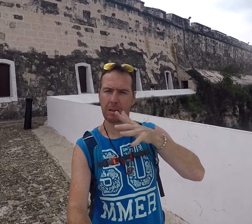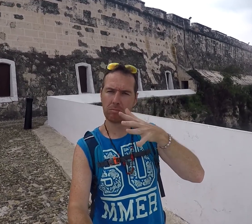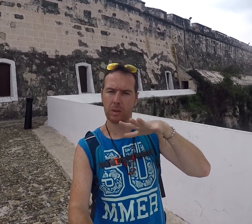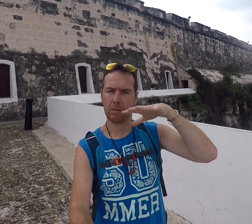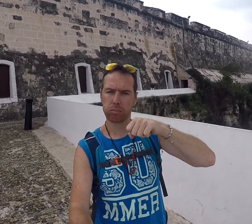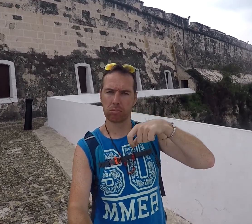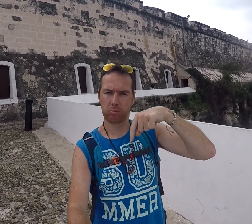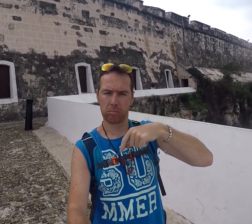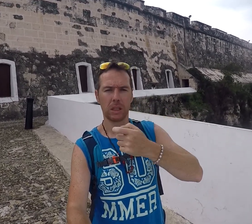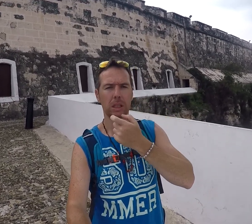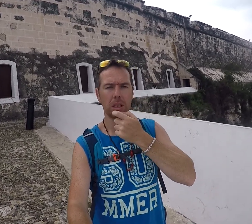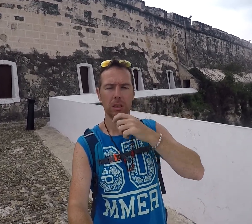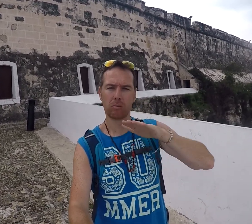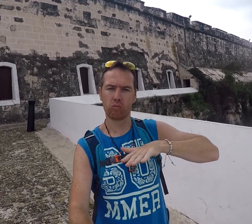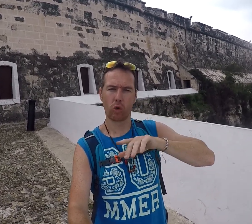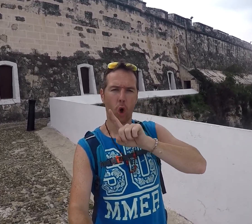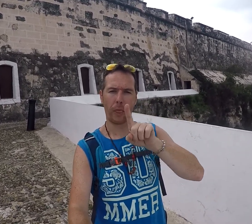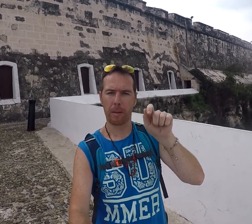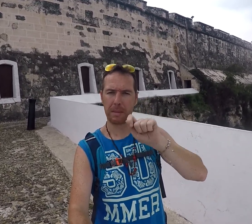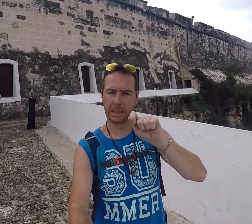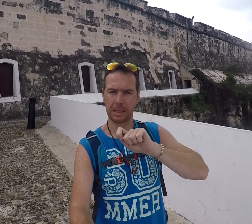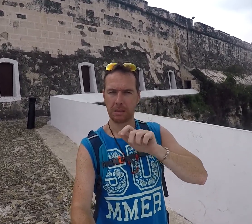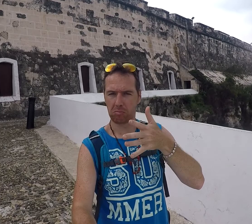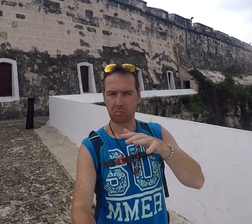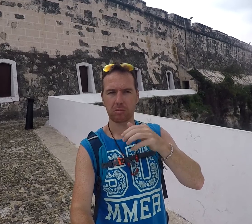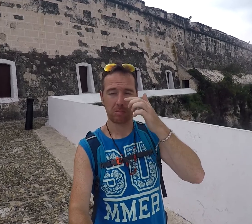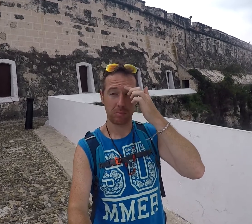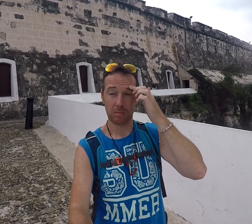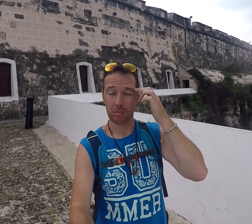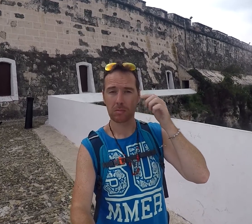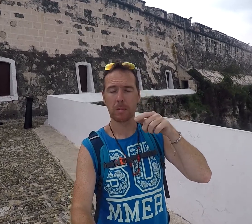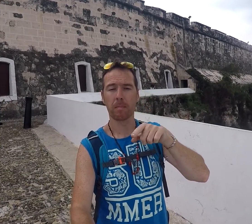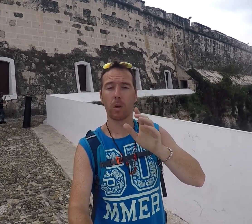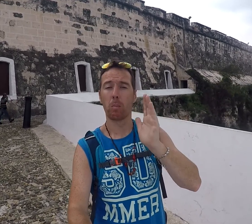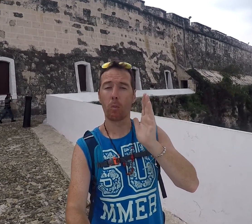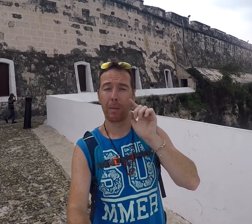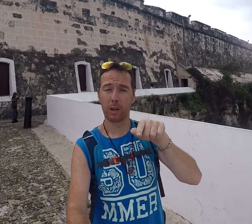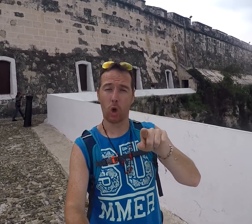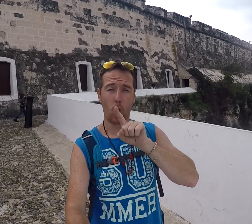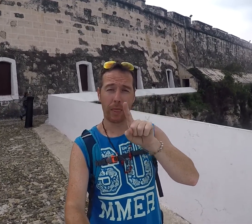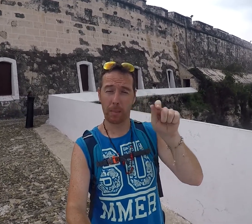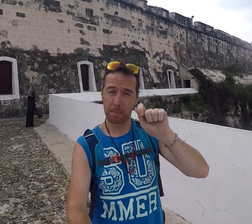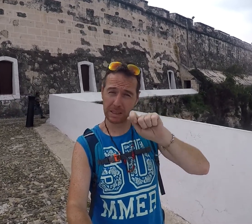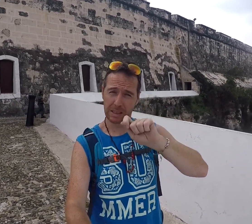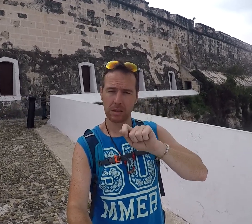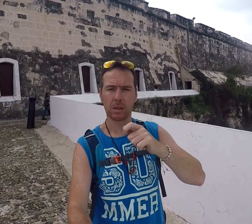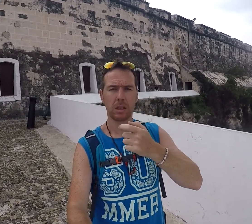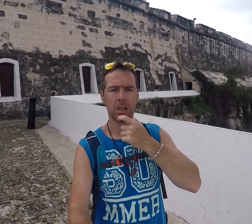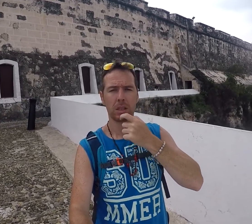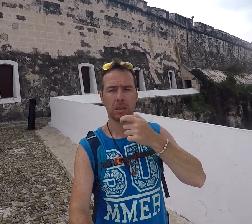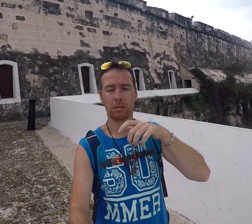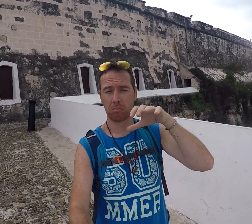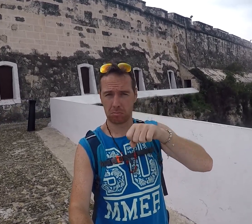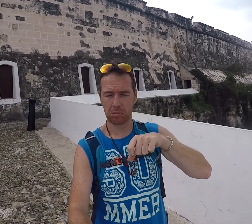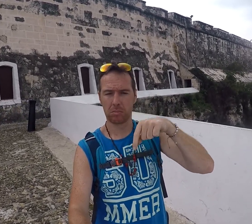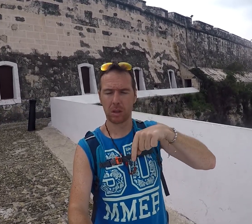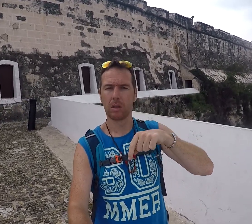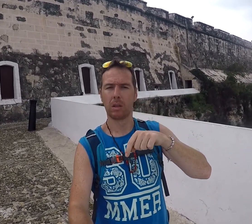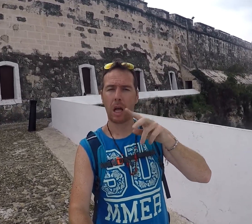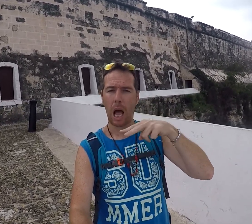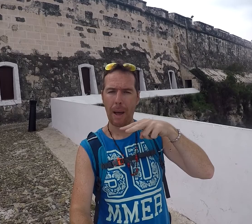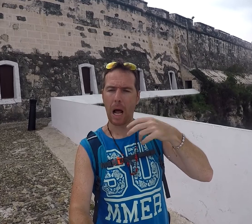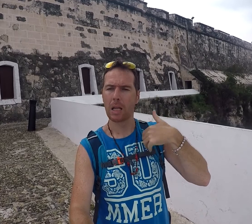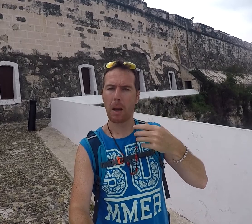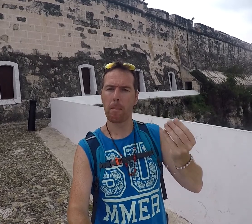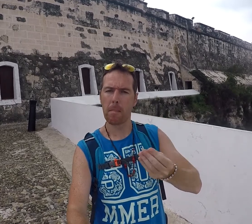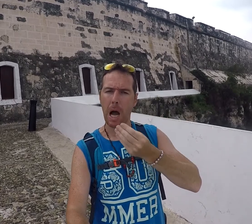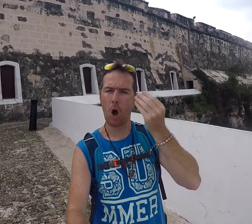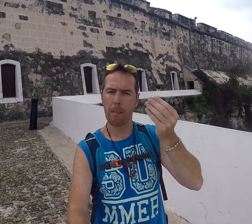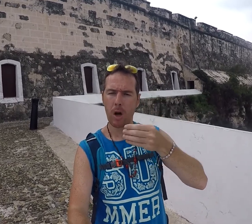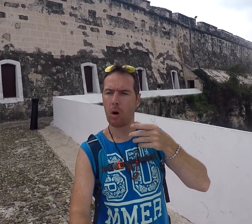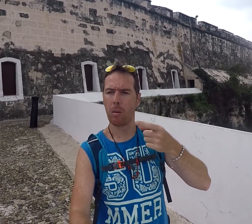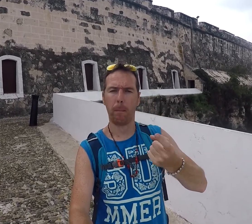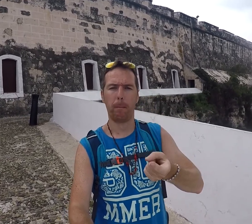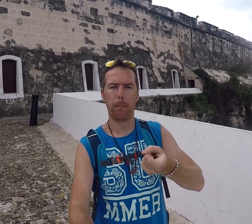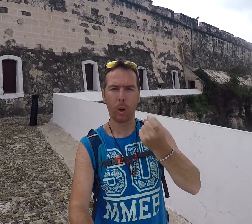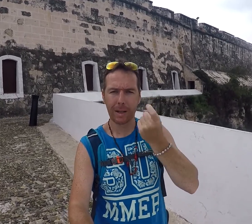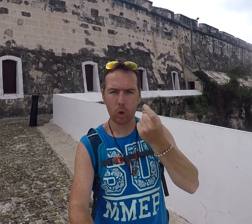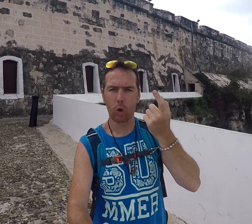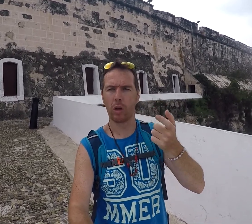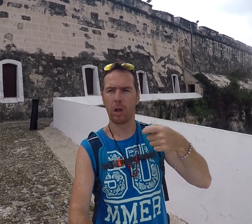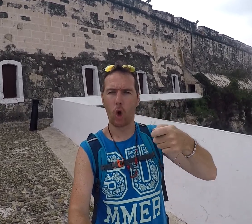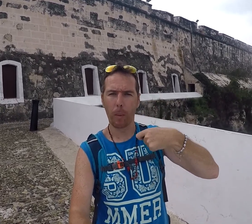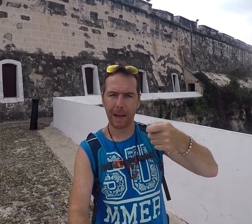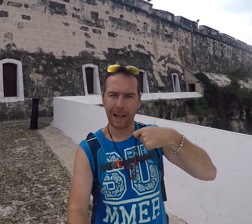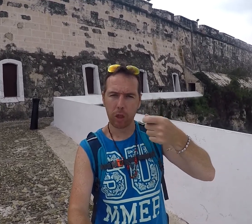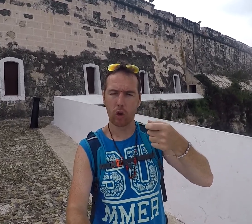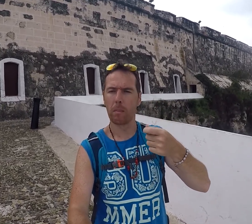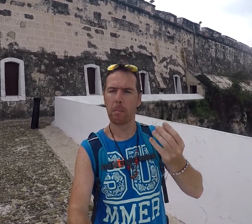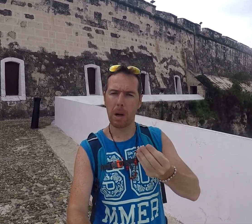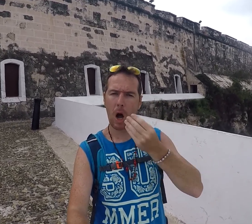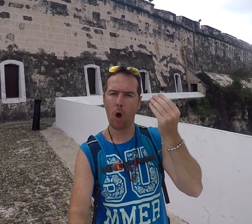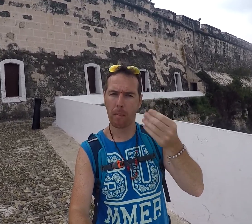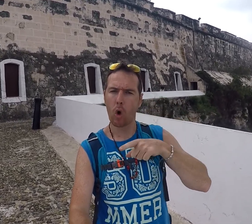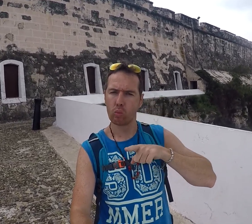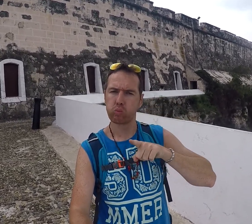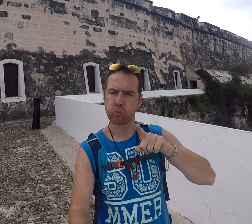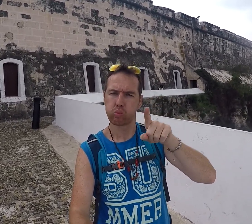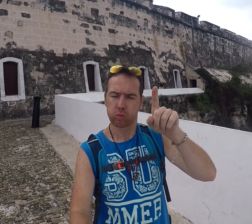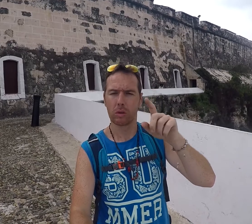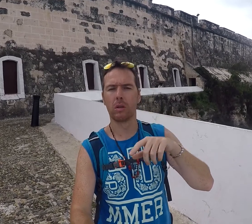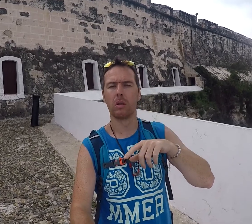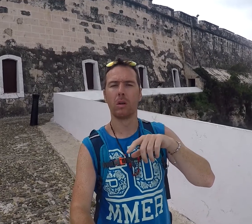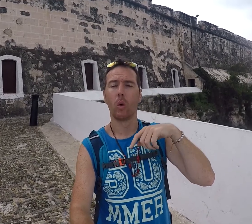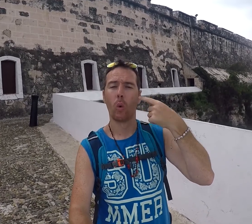Los ingleses se establecieron aquí durante 11 meses, la ciudad experimentó una mejora en el comercio y la economía